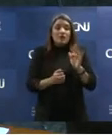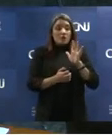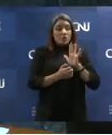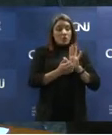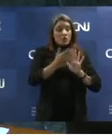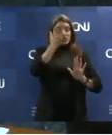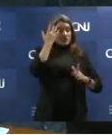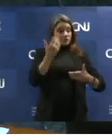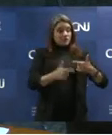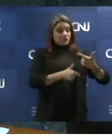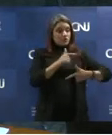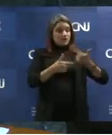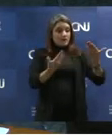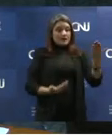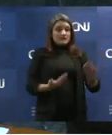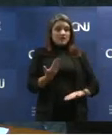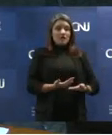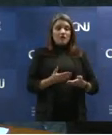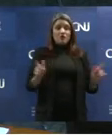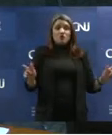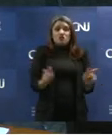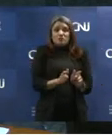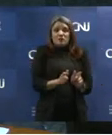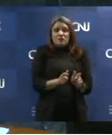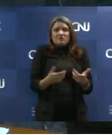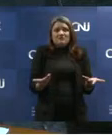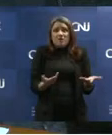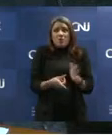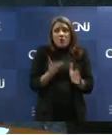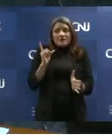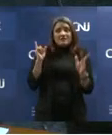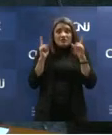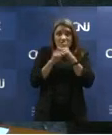o que já não estava indo muito bem, acabou se complicando mais ainda